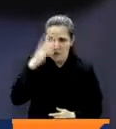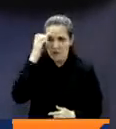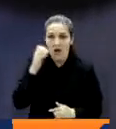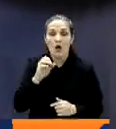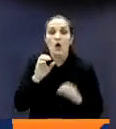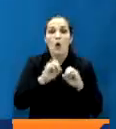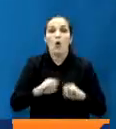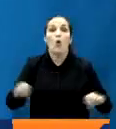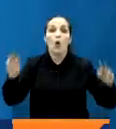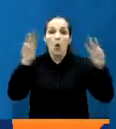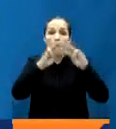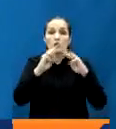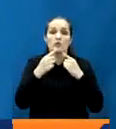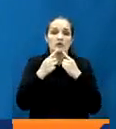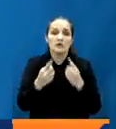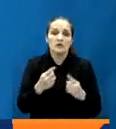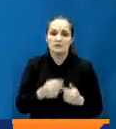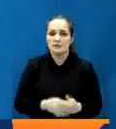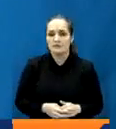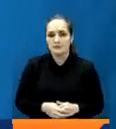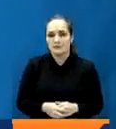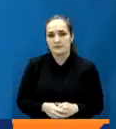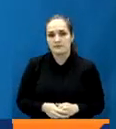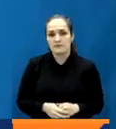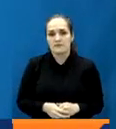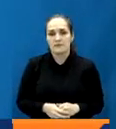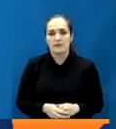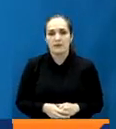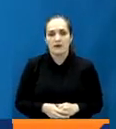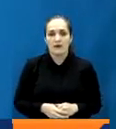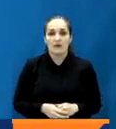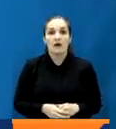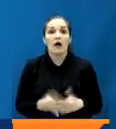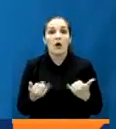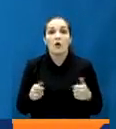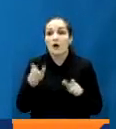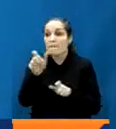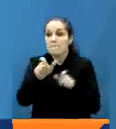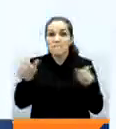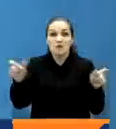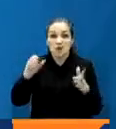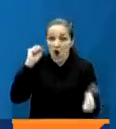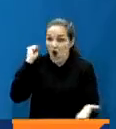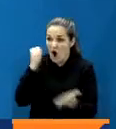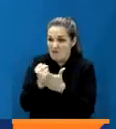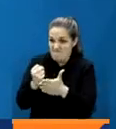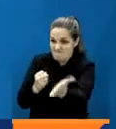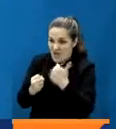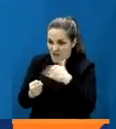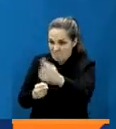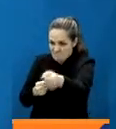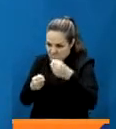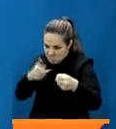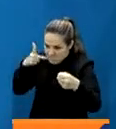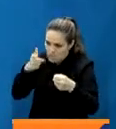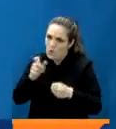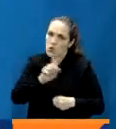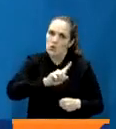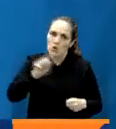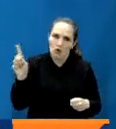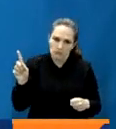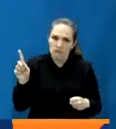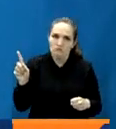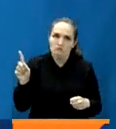ele e e e e e e lo combate, Pfizer confirma